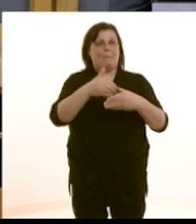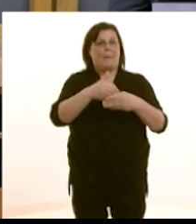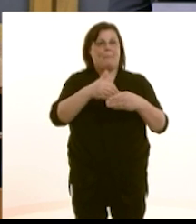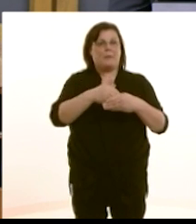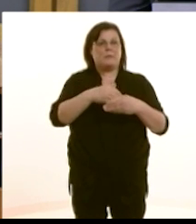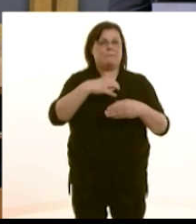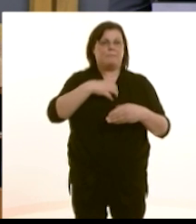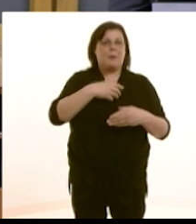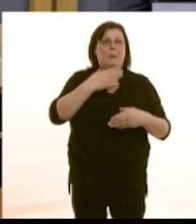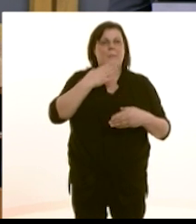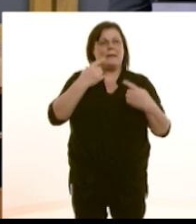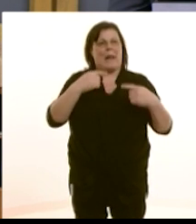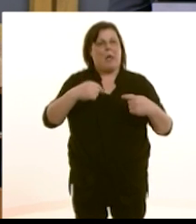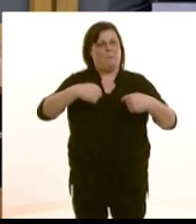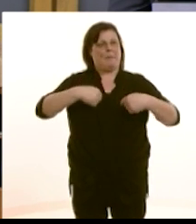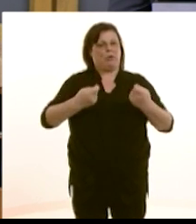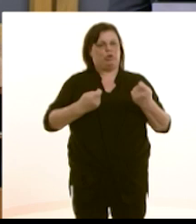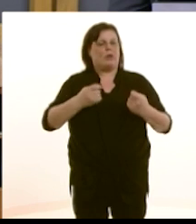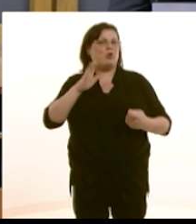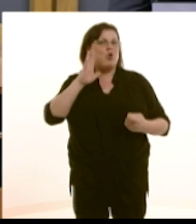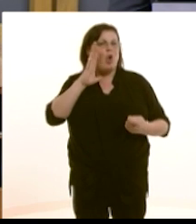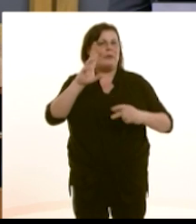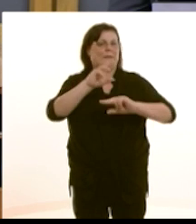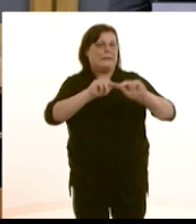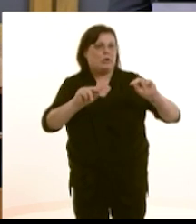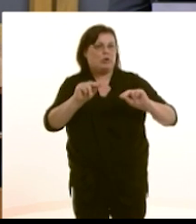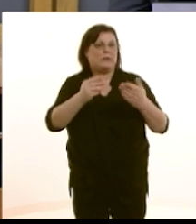hear whatís happening this afternoon, so please can you stop shouting across the Chamber?